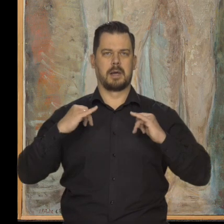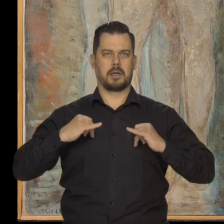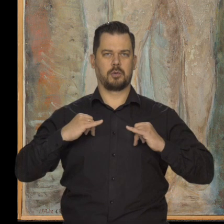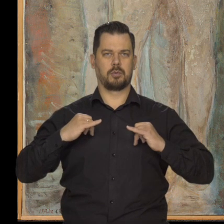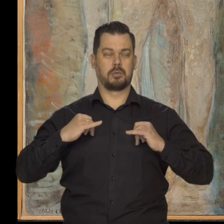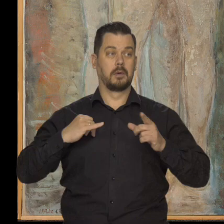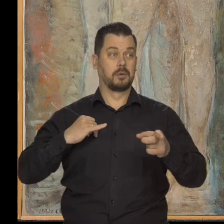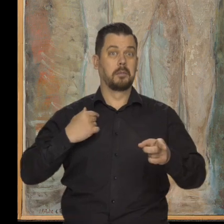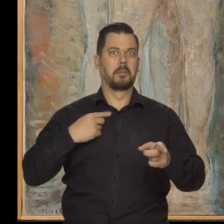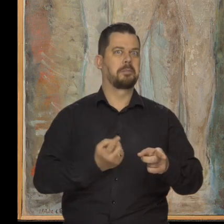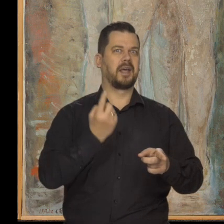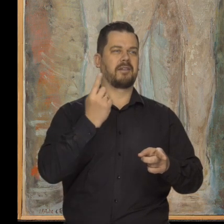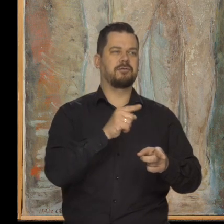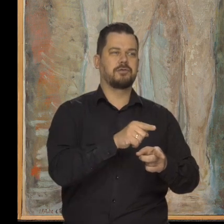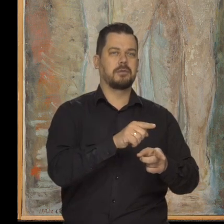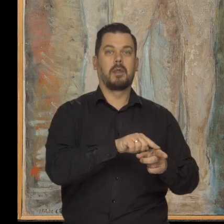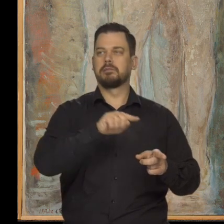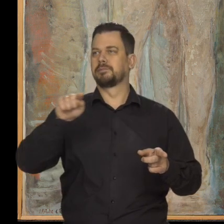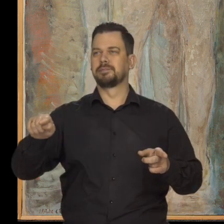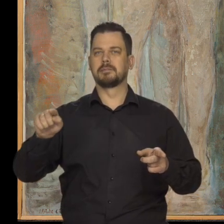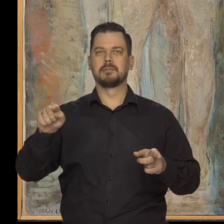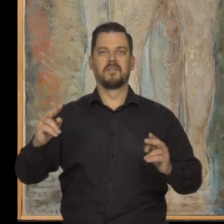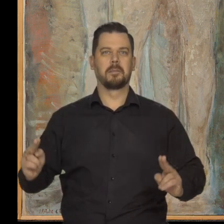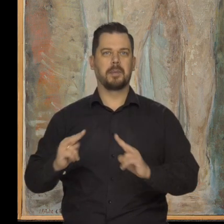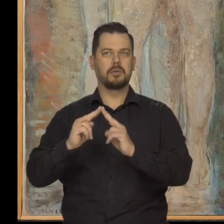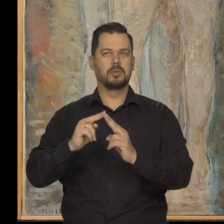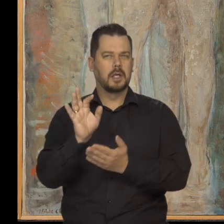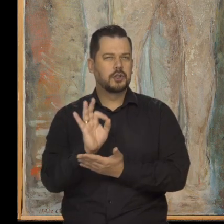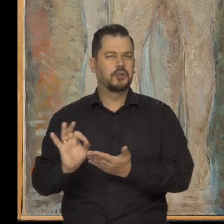Można więc powiedzieć, że ilustracja do „Dwóch matek” jest swojego rodzaju szkicem